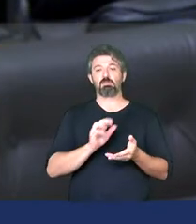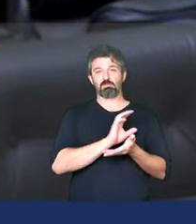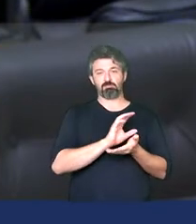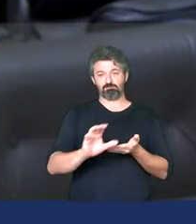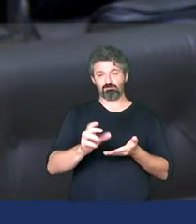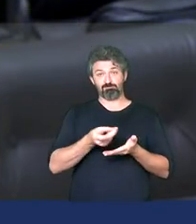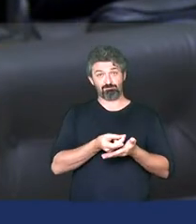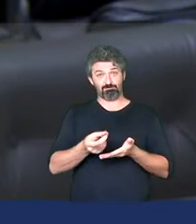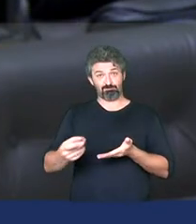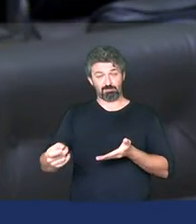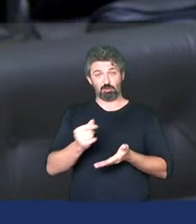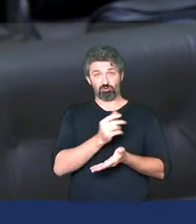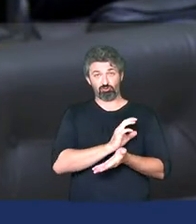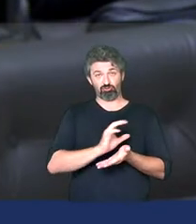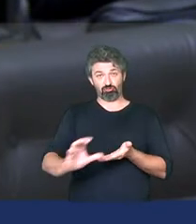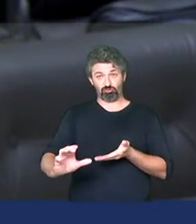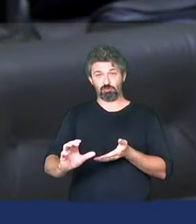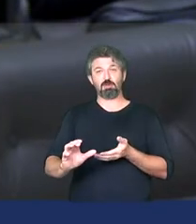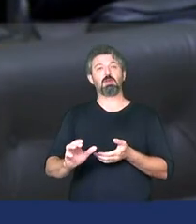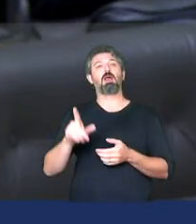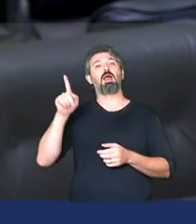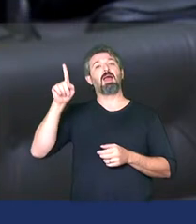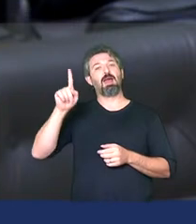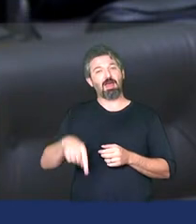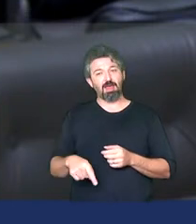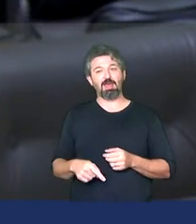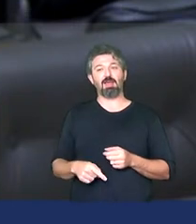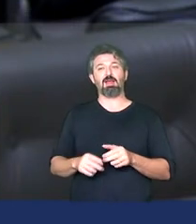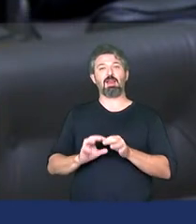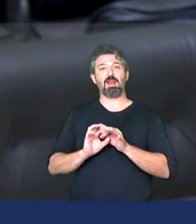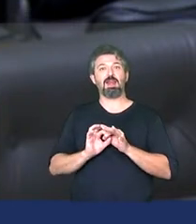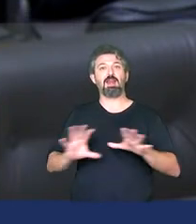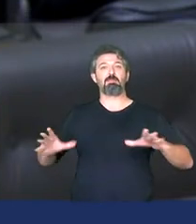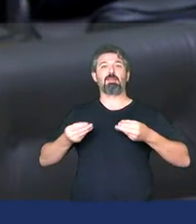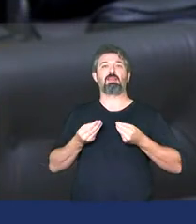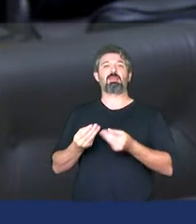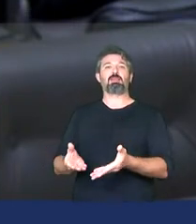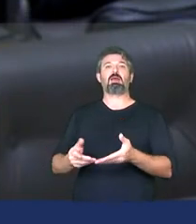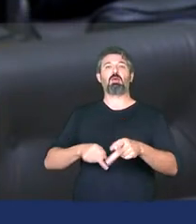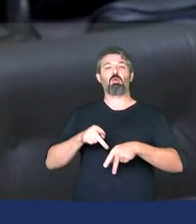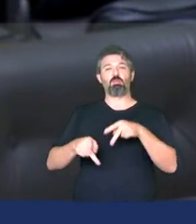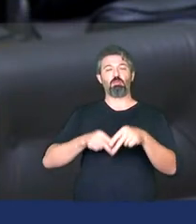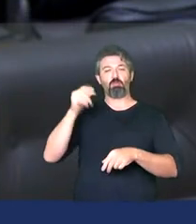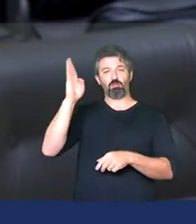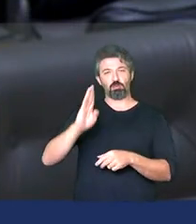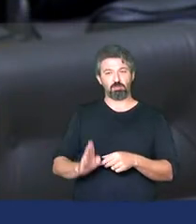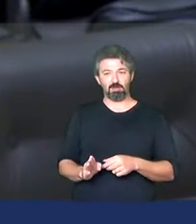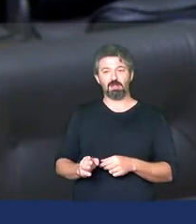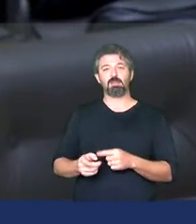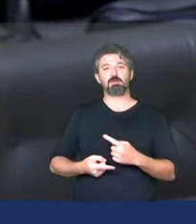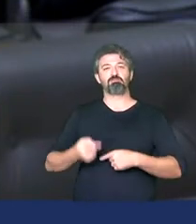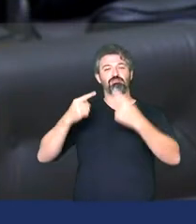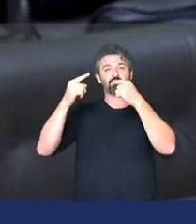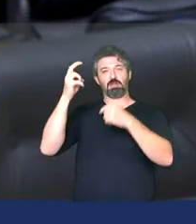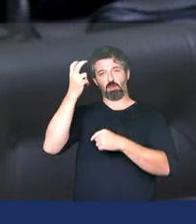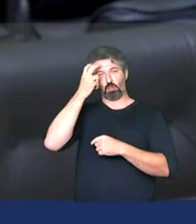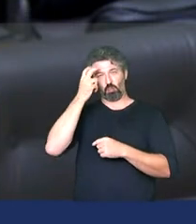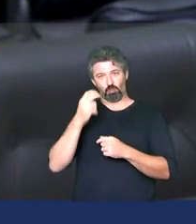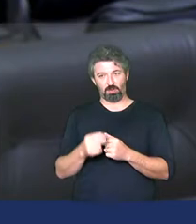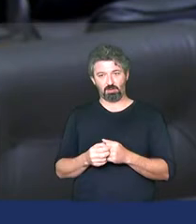RECURSOS... ACONTECE HOJE NO BRASIL. E É POR ISSO QUE... DESTINAR PERMANENTEMENTE OS RECURSOS É O QUE... LIBERTARA... O POVO BRASILEIRO ATRAVÀS DA CULTURA, UM POVO